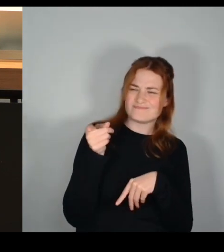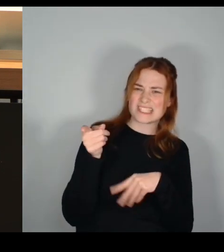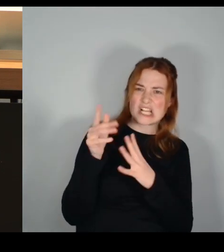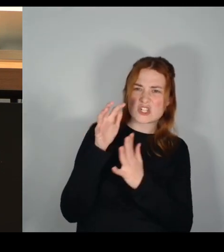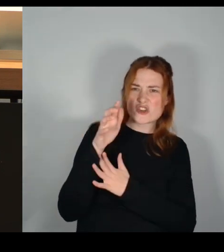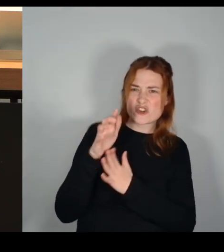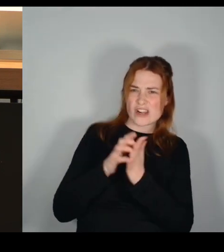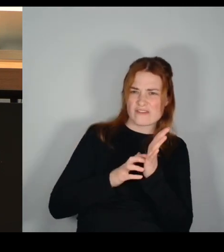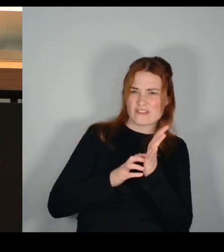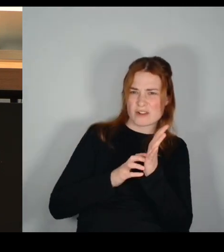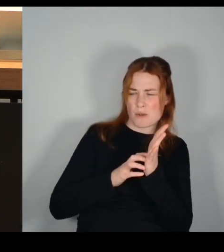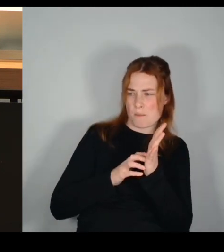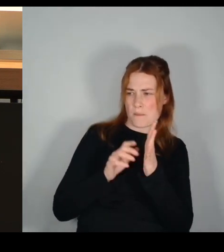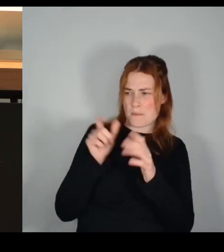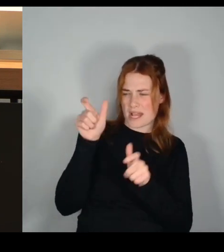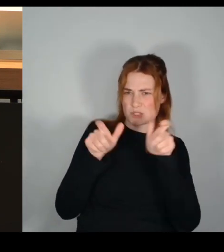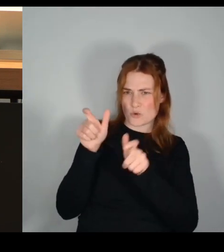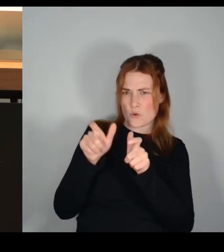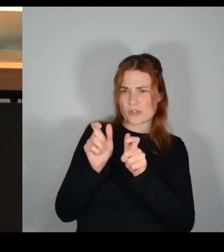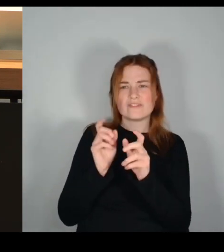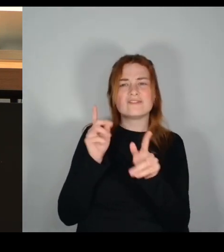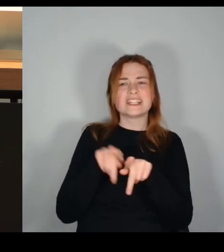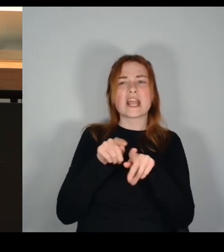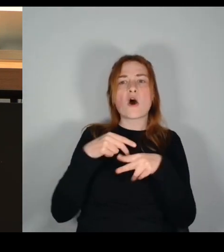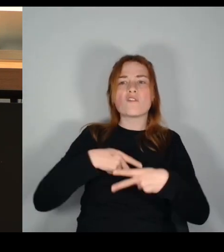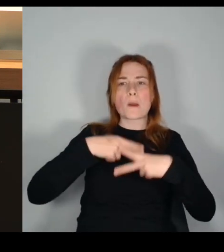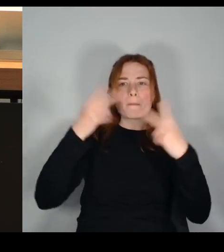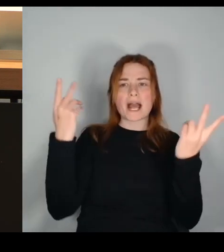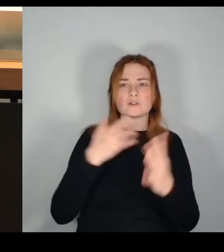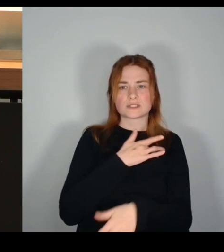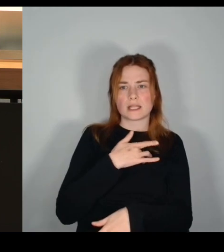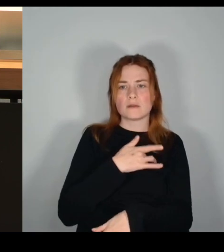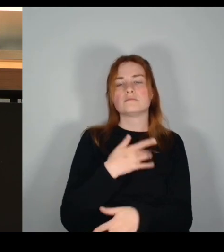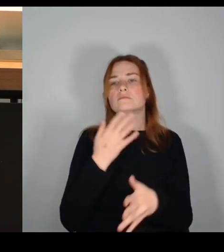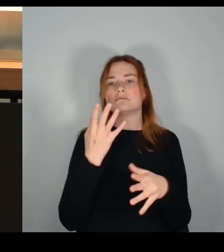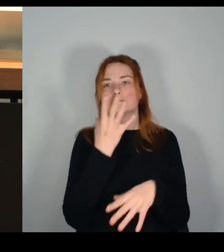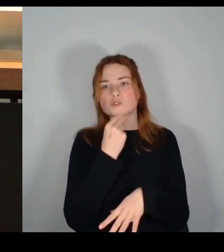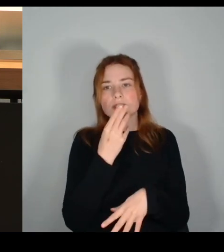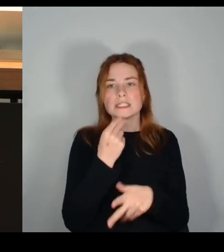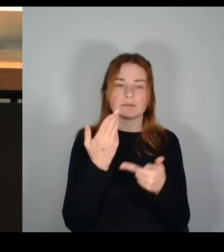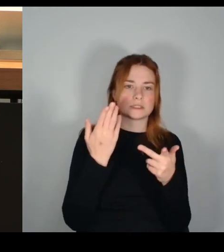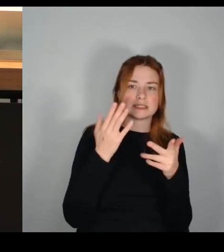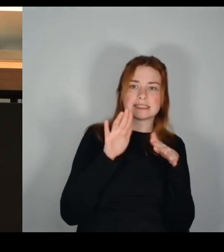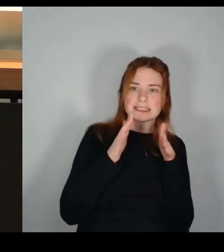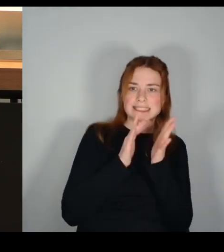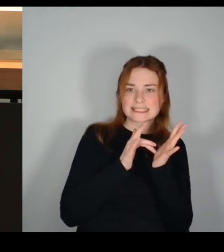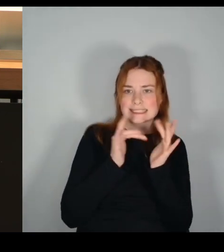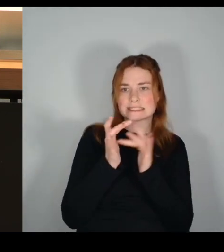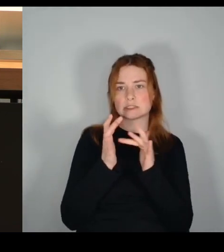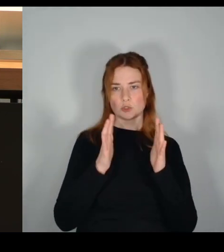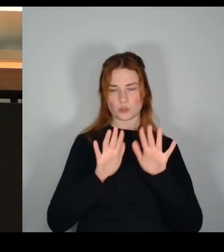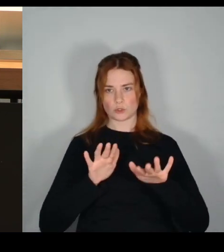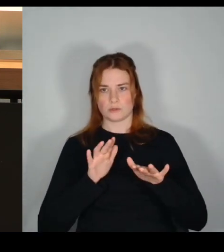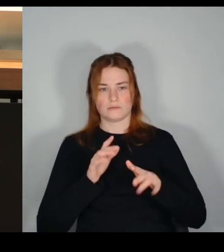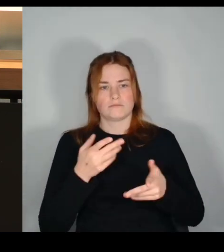Muslime, Christen oder Juden. Sie galten und gelten bei diesen Gruppen oft als und das ist das Schlimme ungläubige Götzen oder sogar Teufelsanbeter.